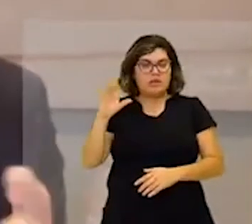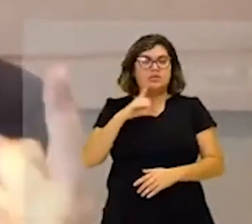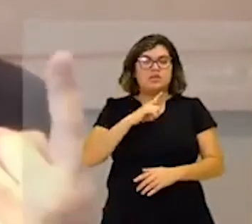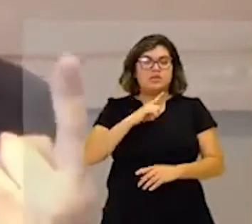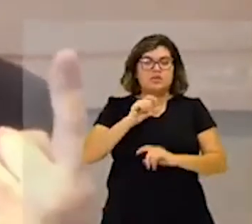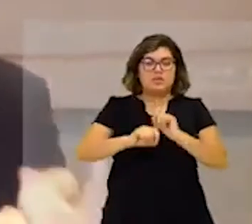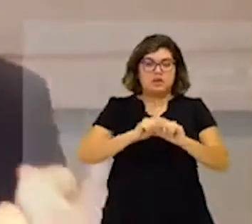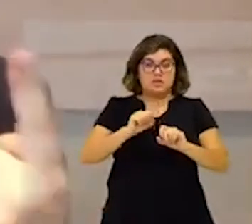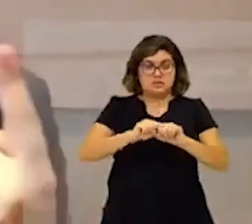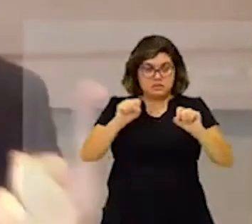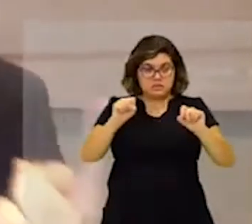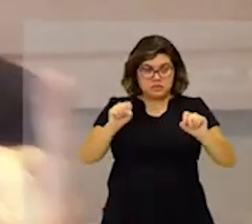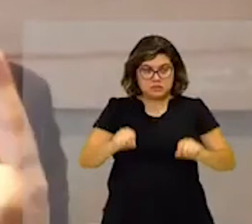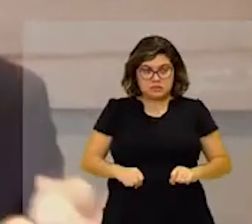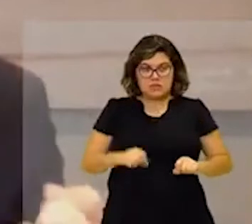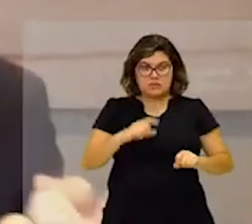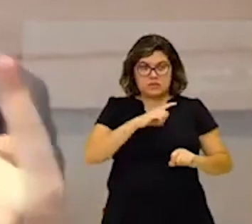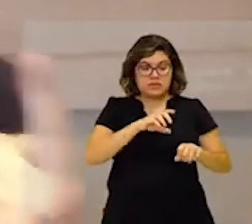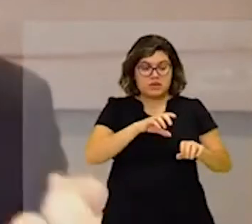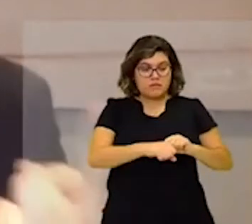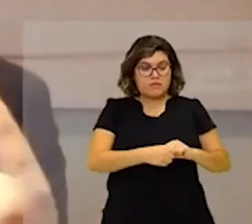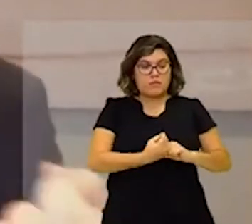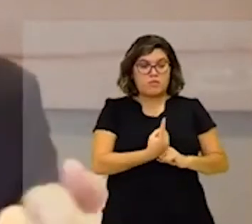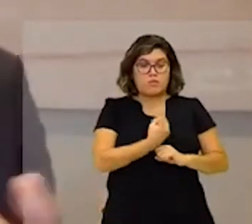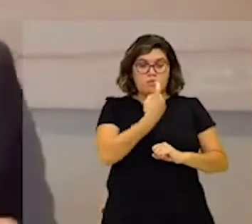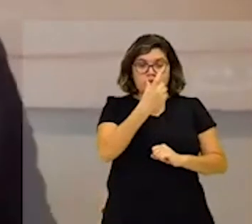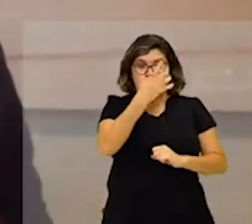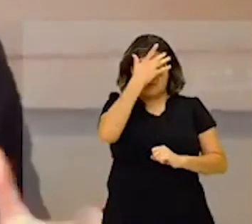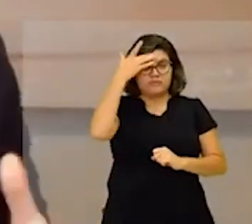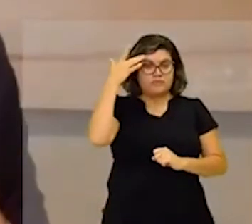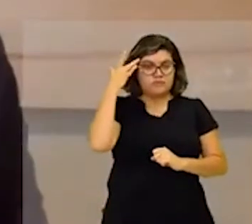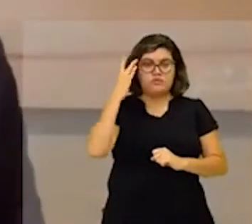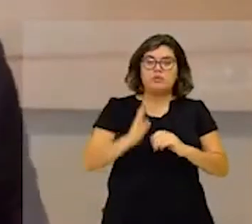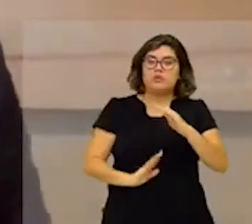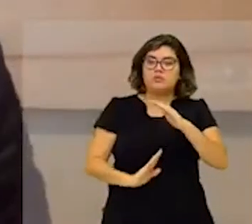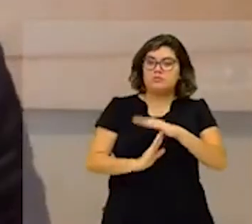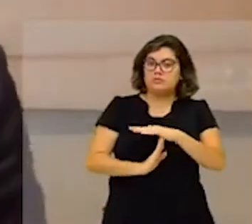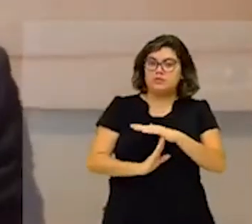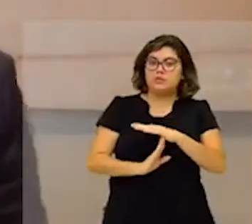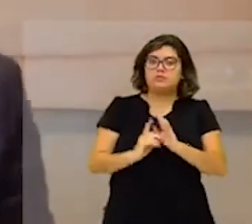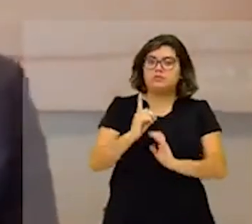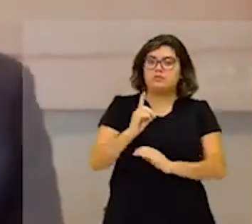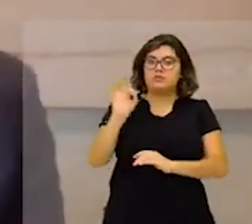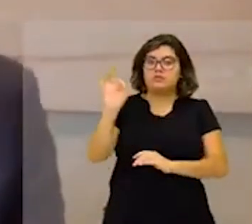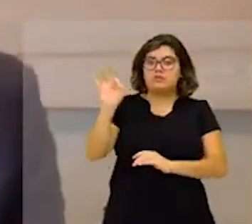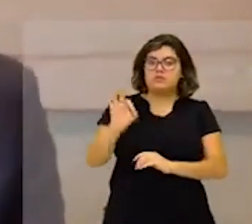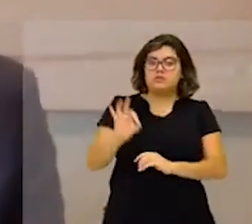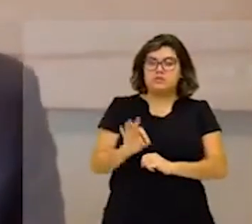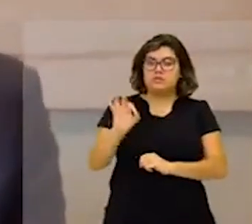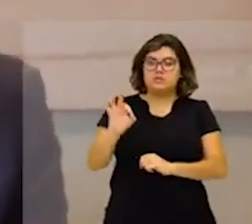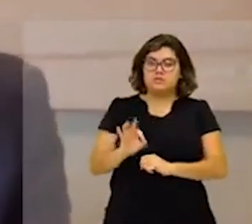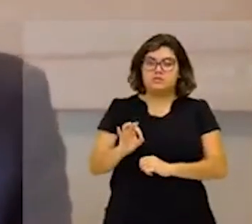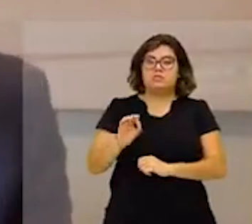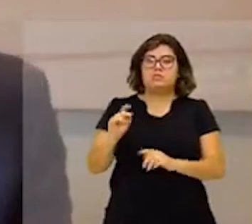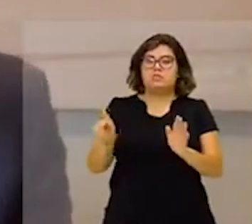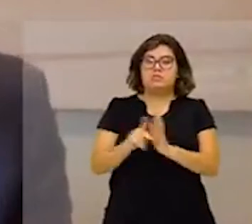que é formado uma pessoa um limite uma pessoa um percentual de financiamento então quando a